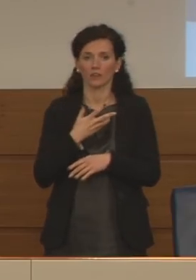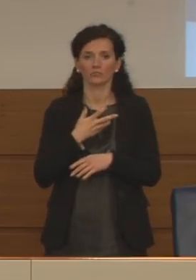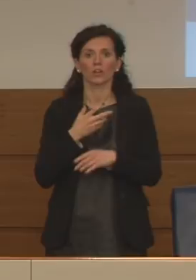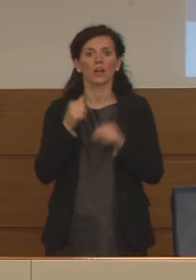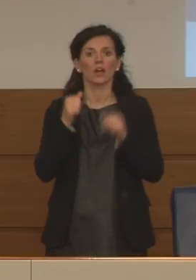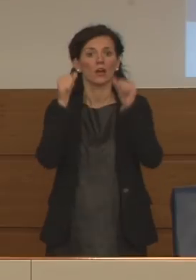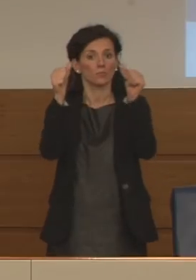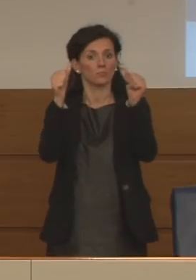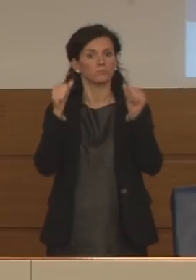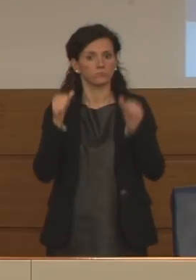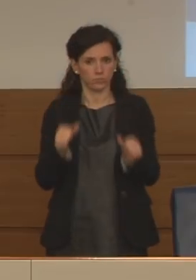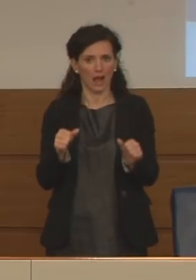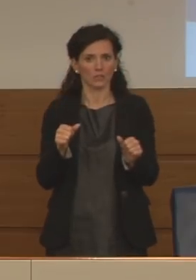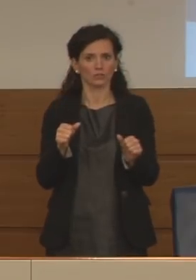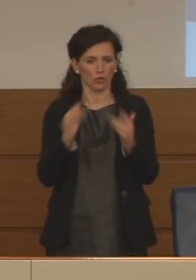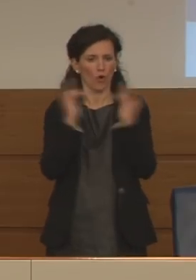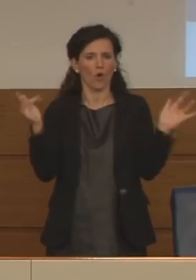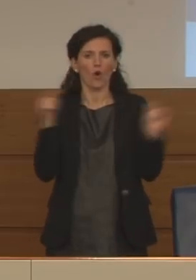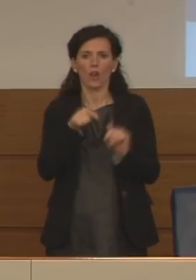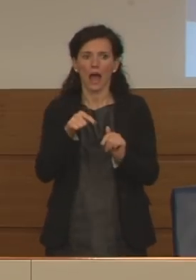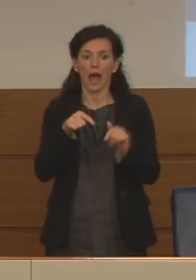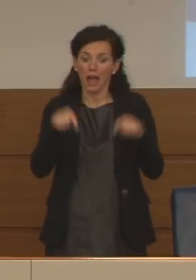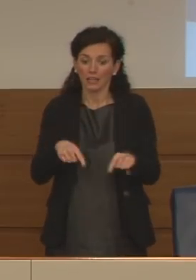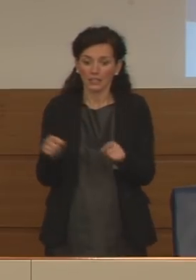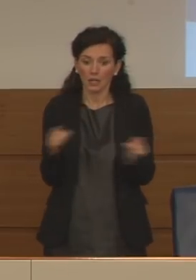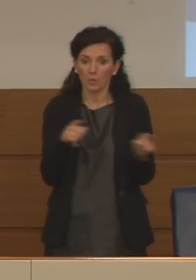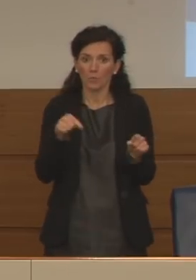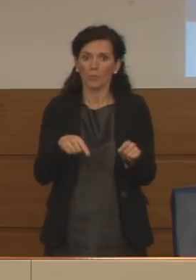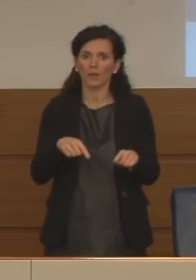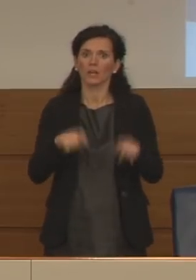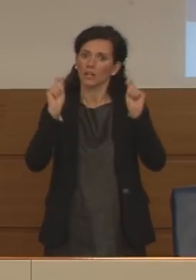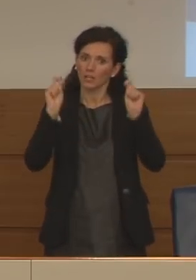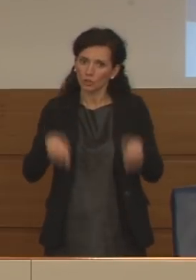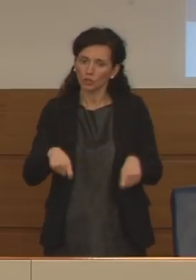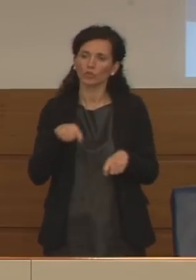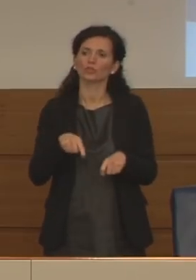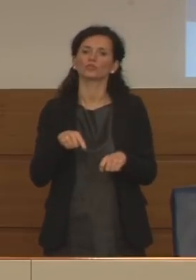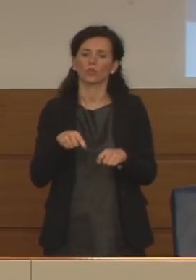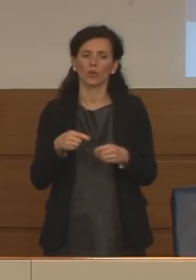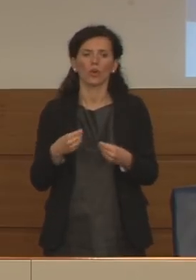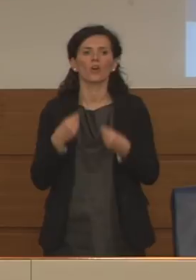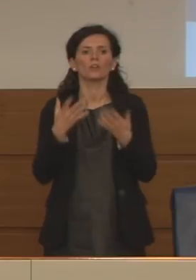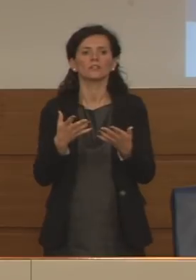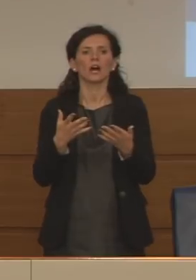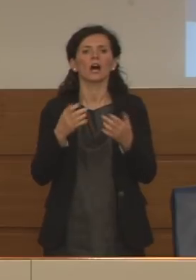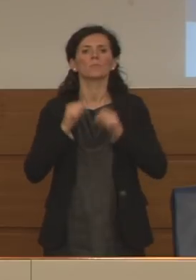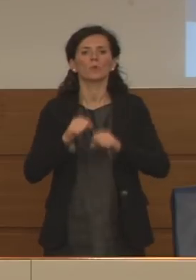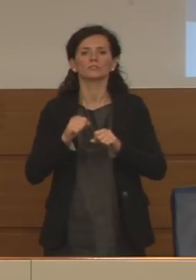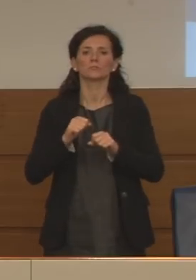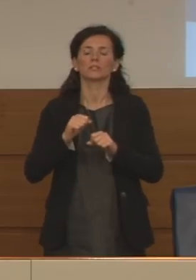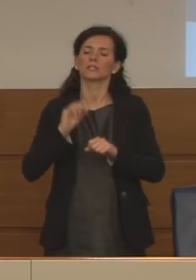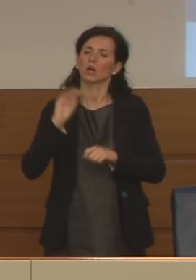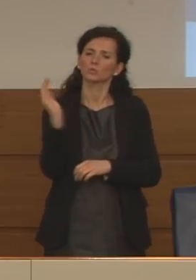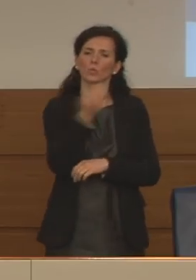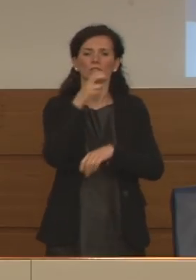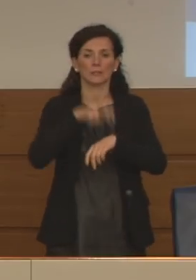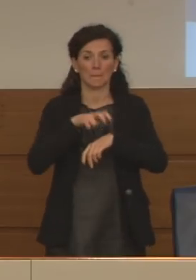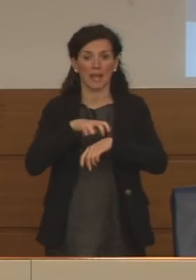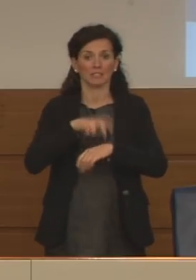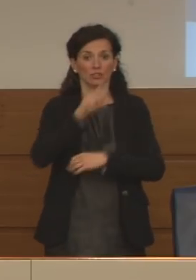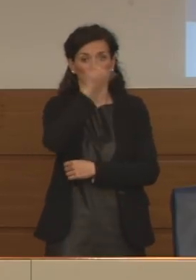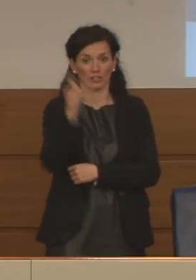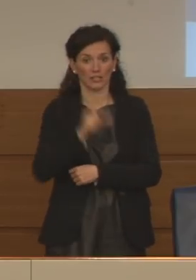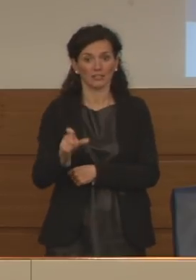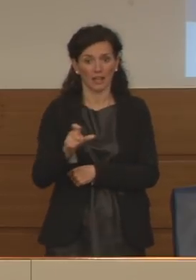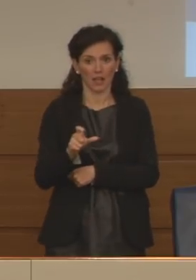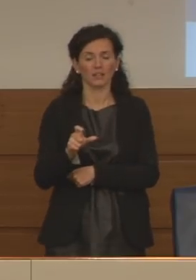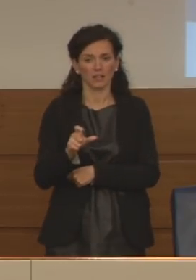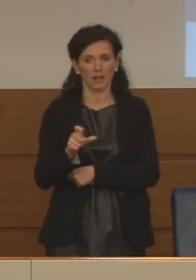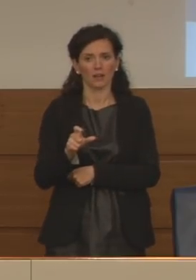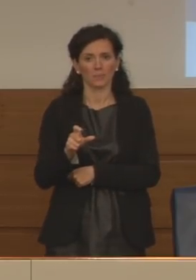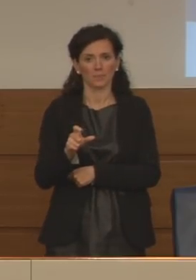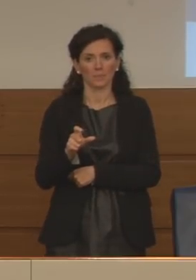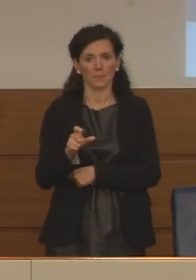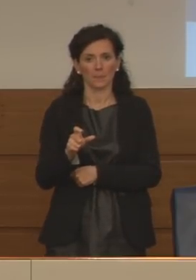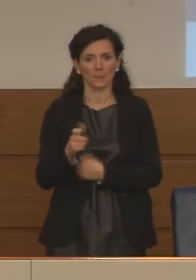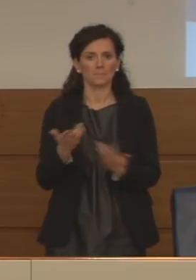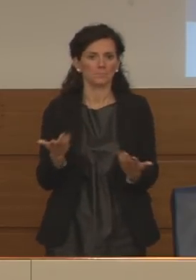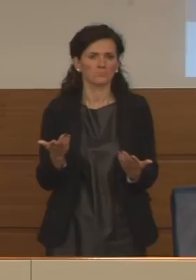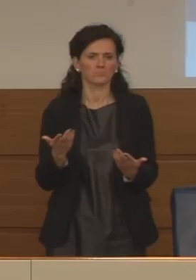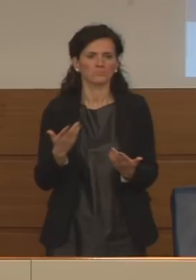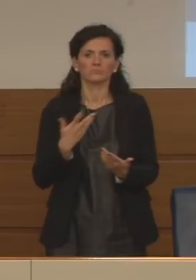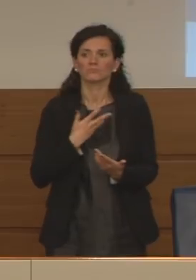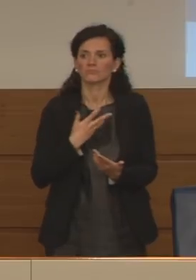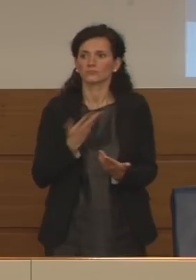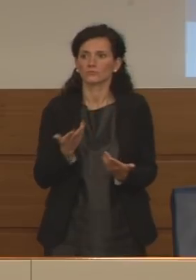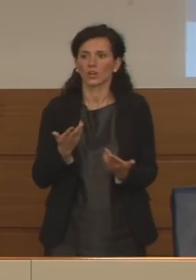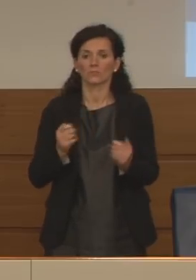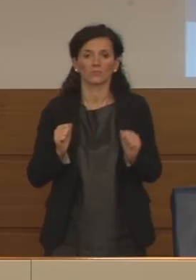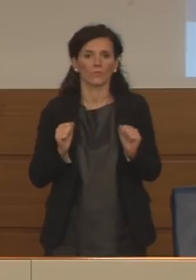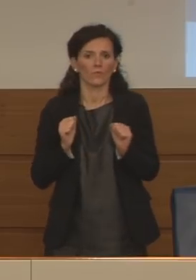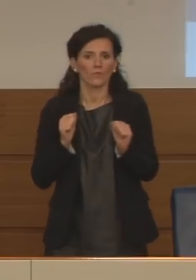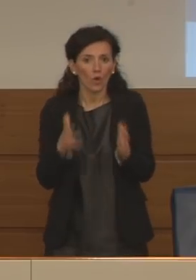questo momento per consentire a tutti i medici italiani che hanno volontà, hanno